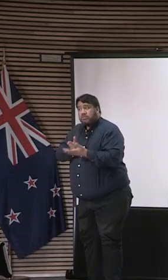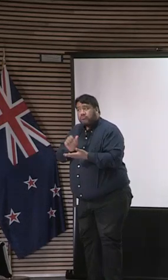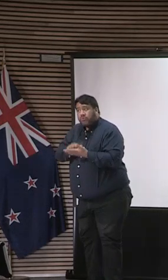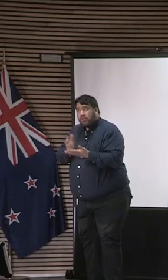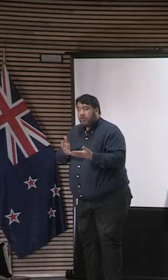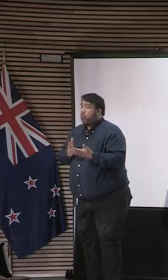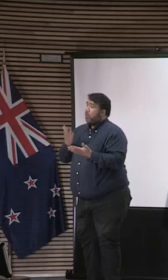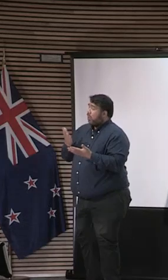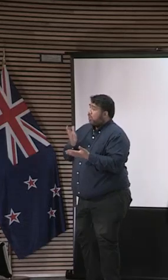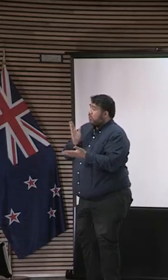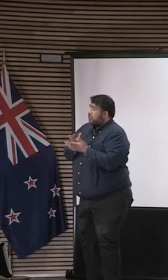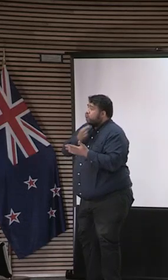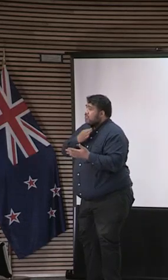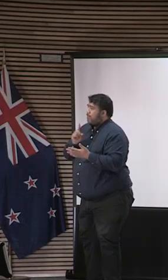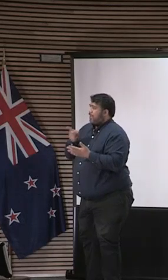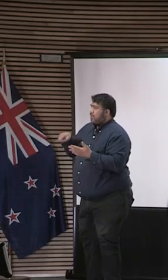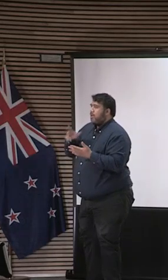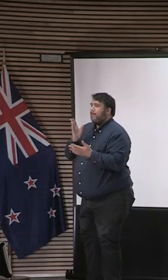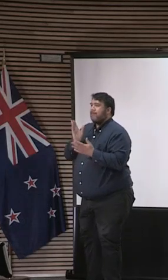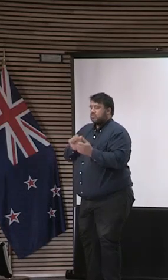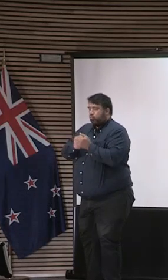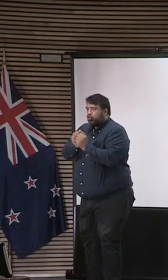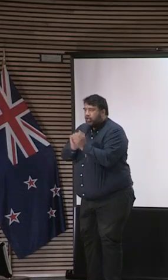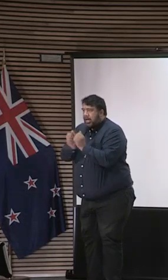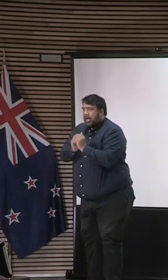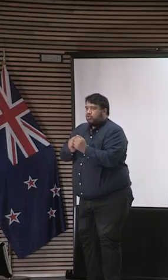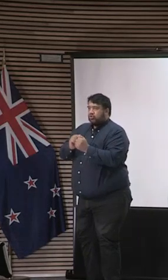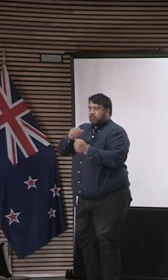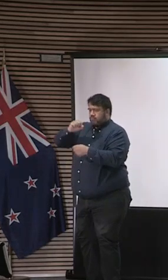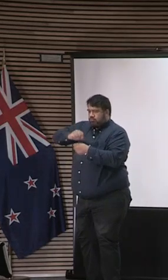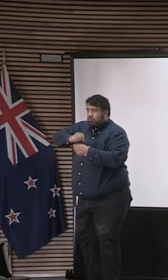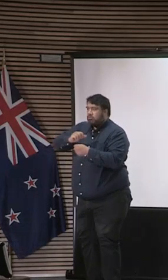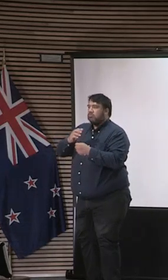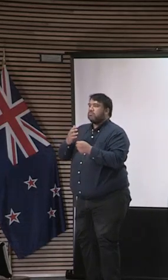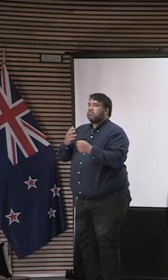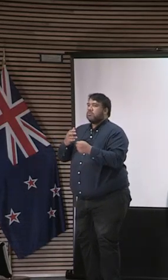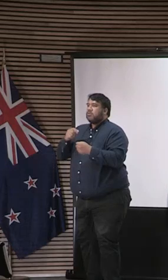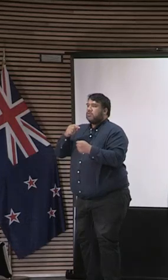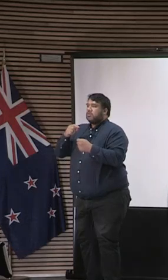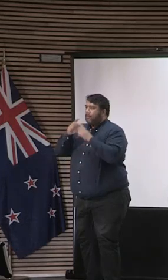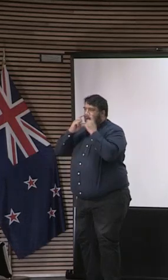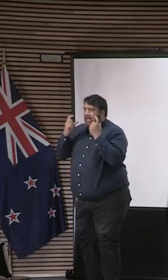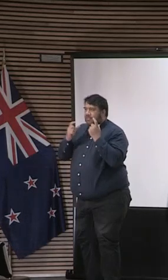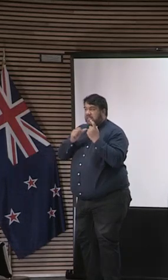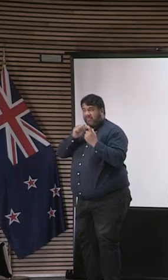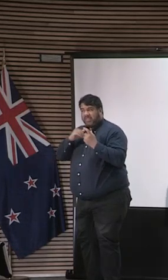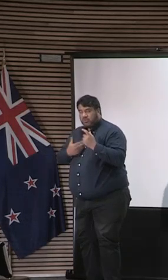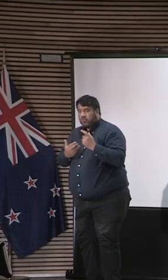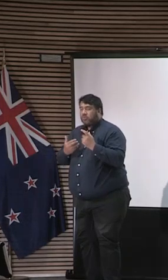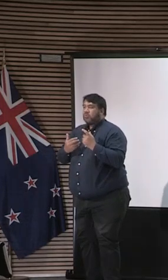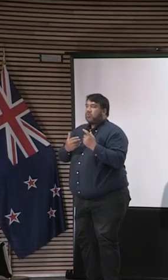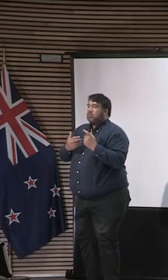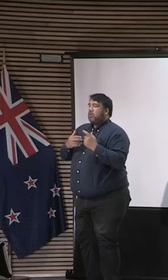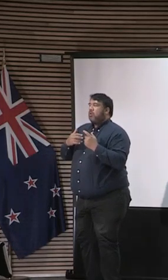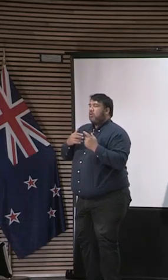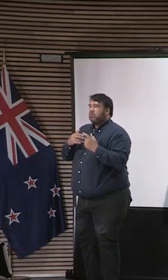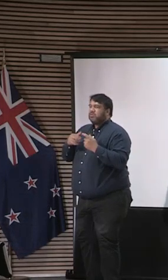te kaitaoro ma te haere ki nga